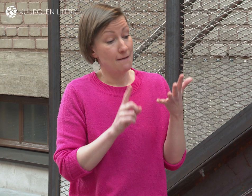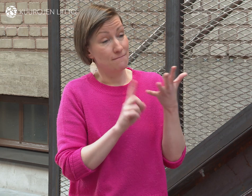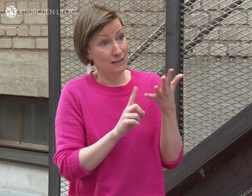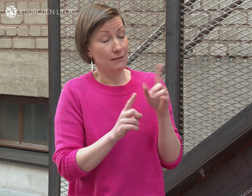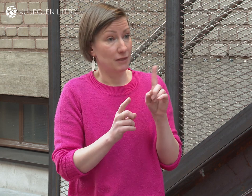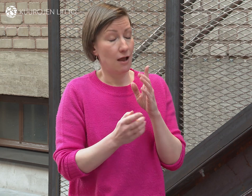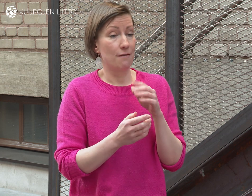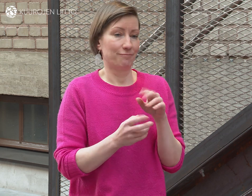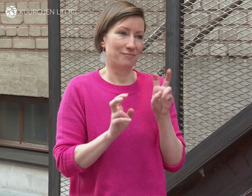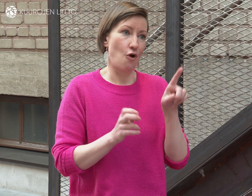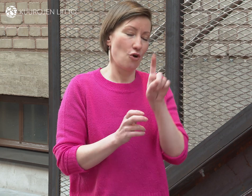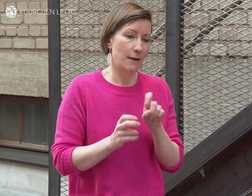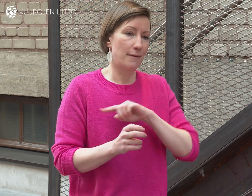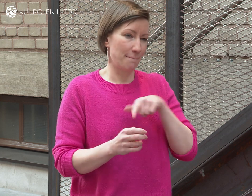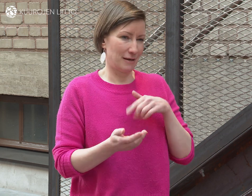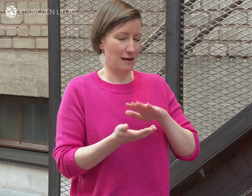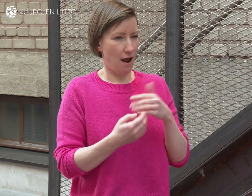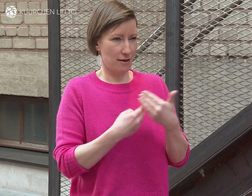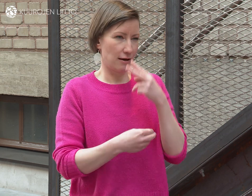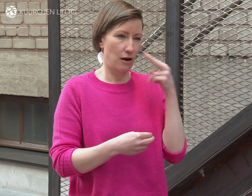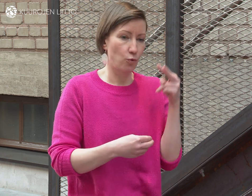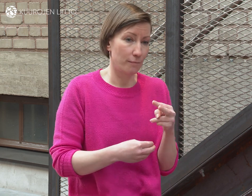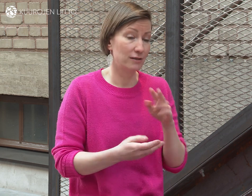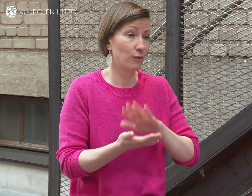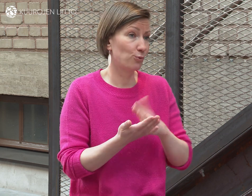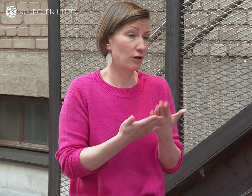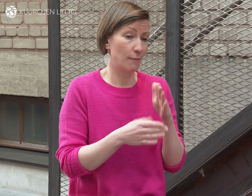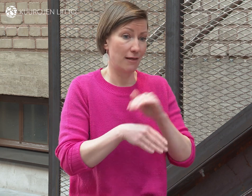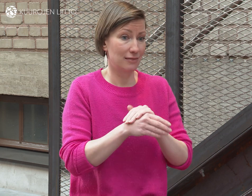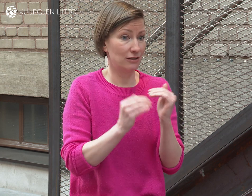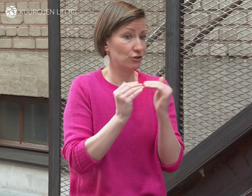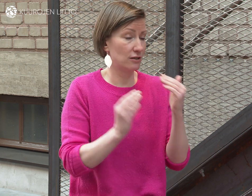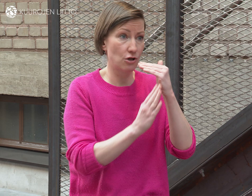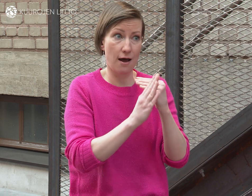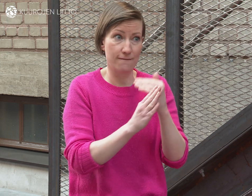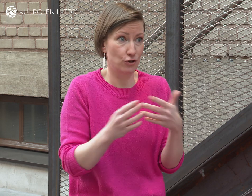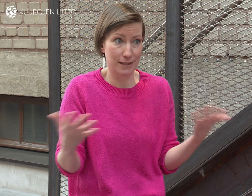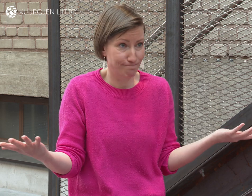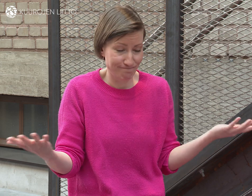Viides ongelma asiakkaiden näkökulmasta on tulkkien taitotason arvioinnin olemattomuus.